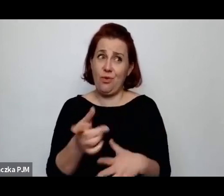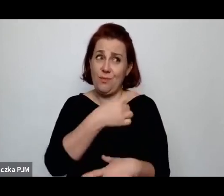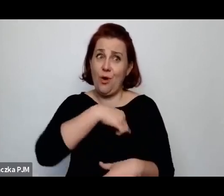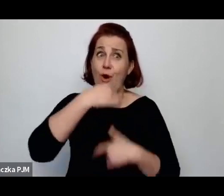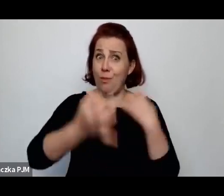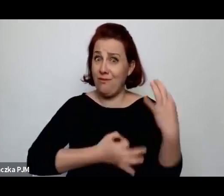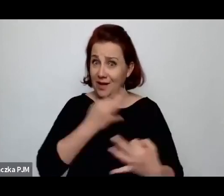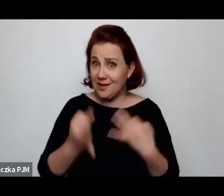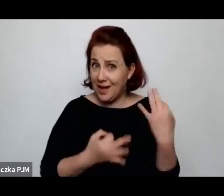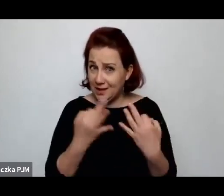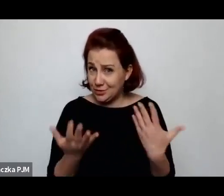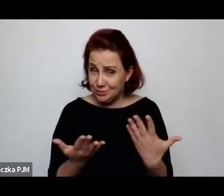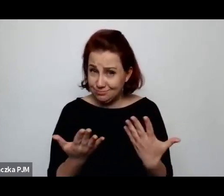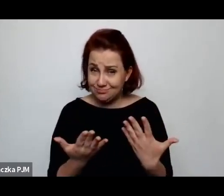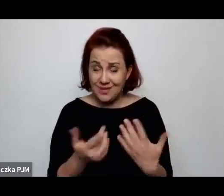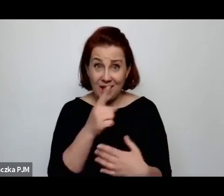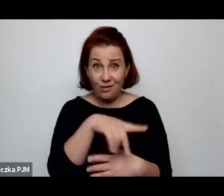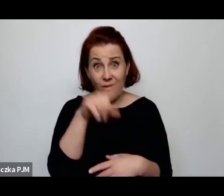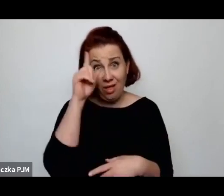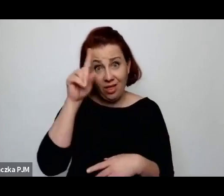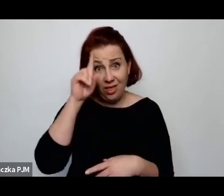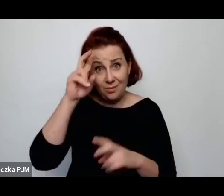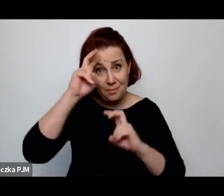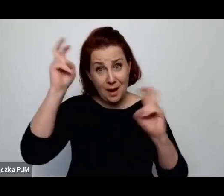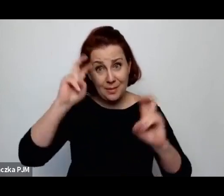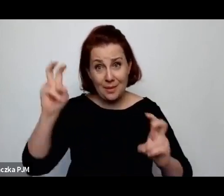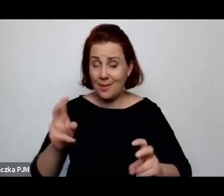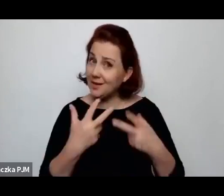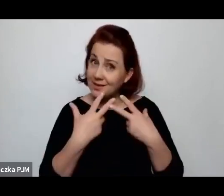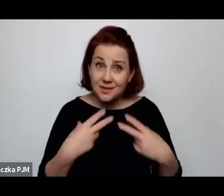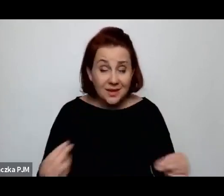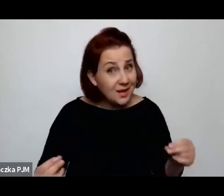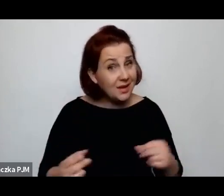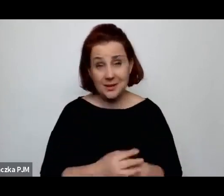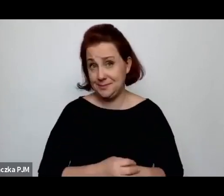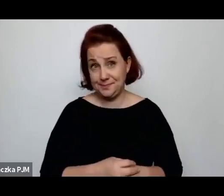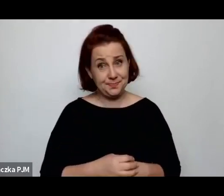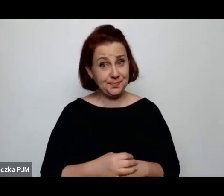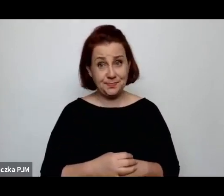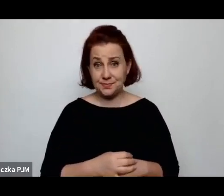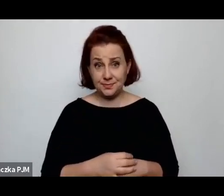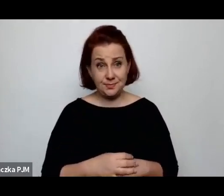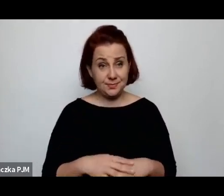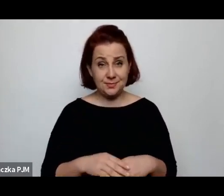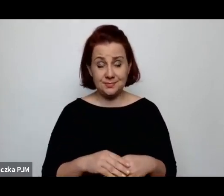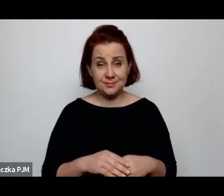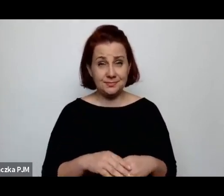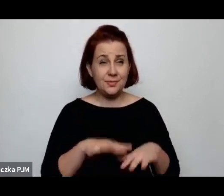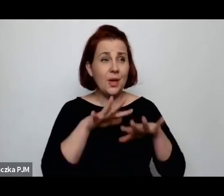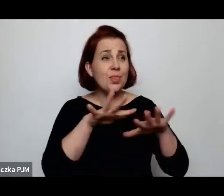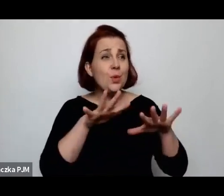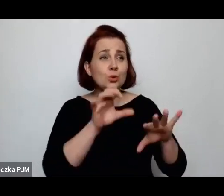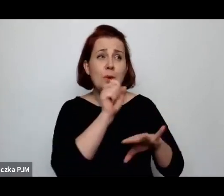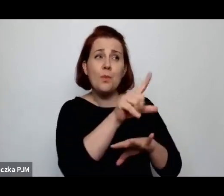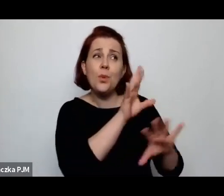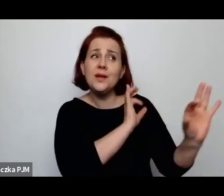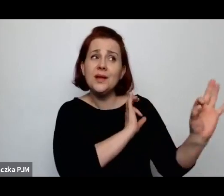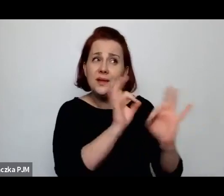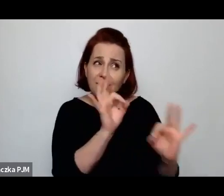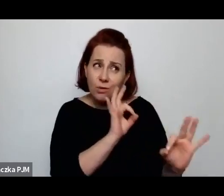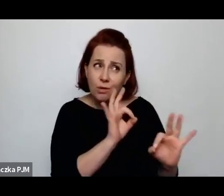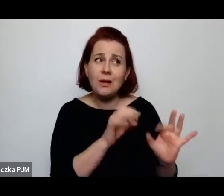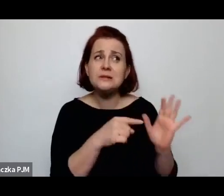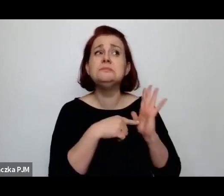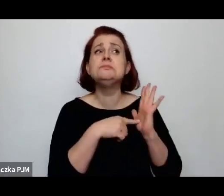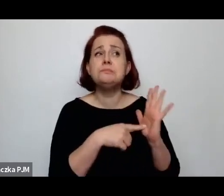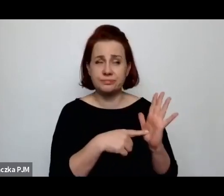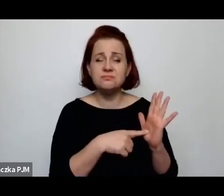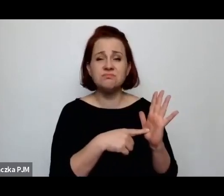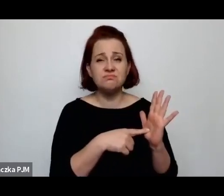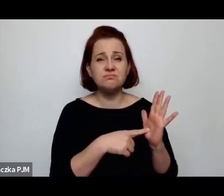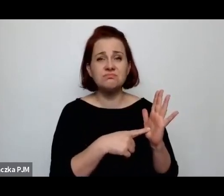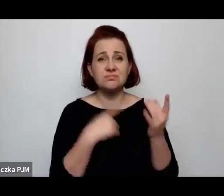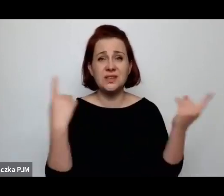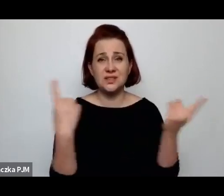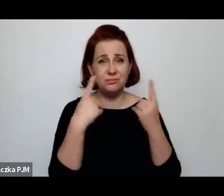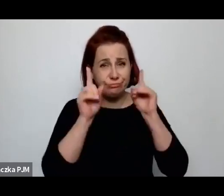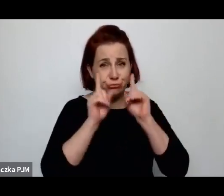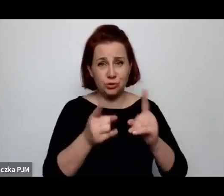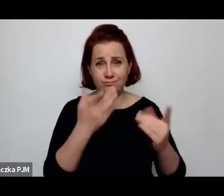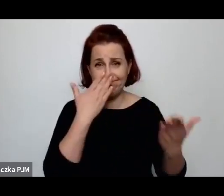on no nie jest zmyślony – dużo jest danych, które taki obraz tego społeczeństwa budują